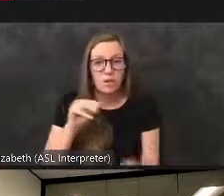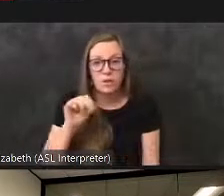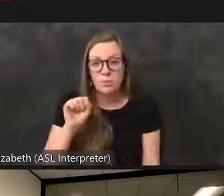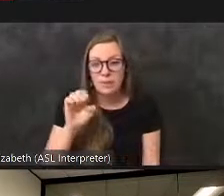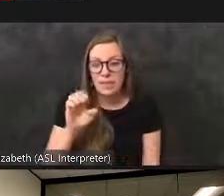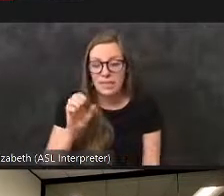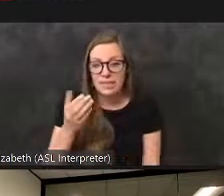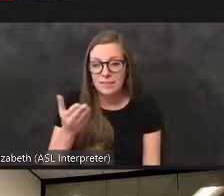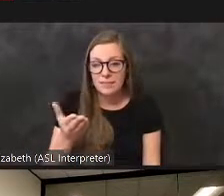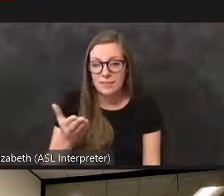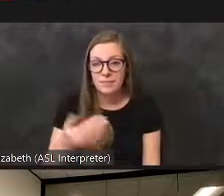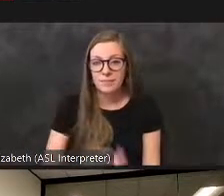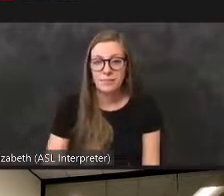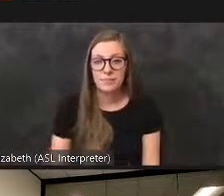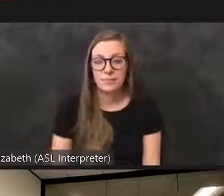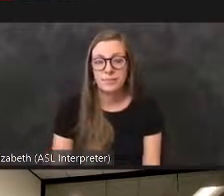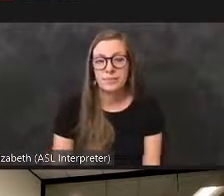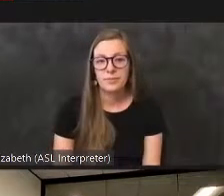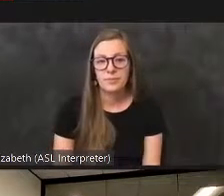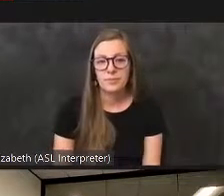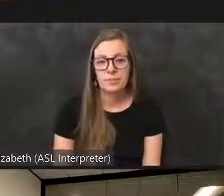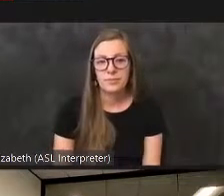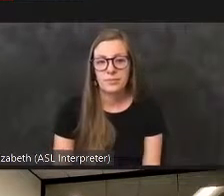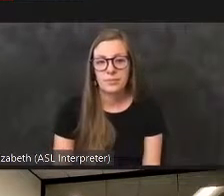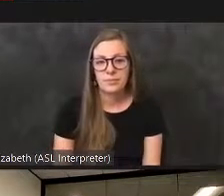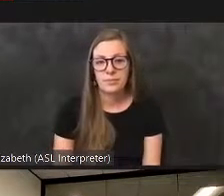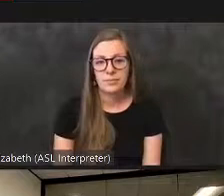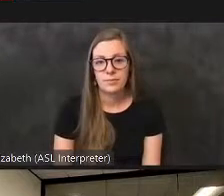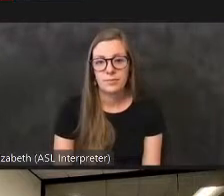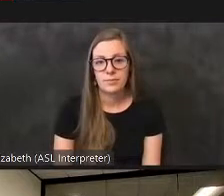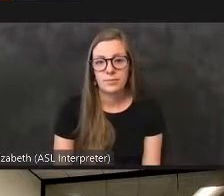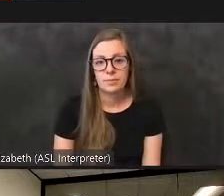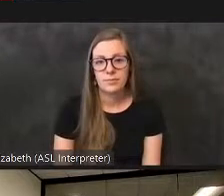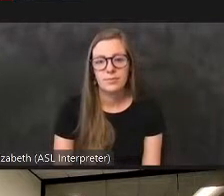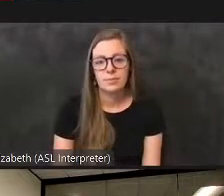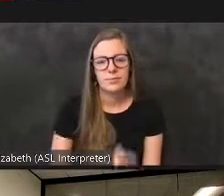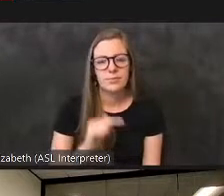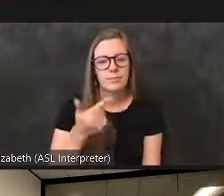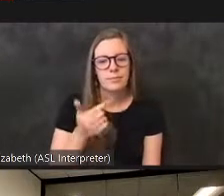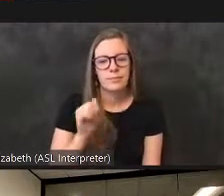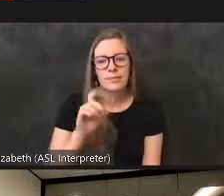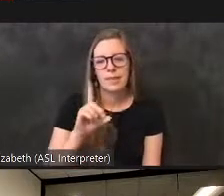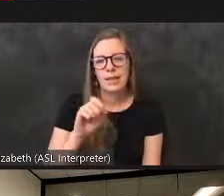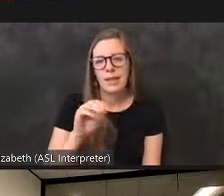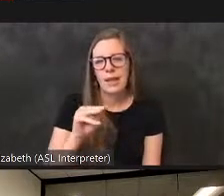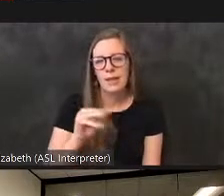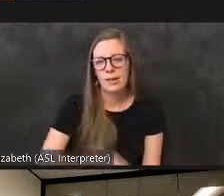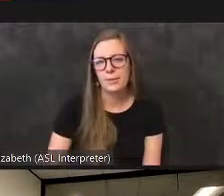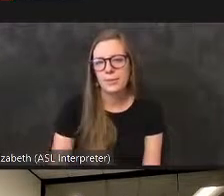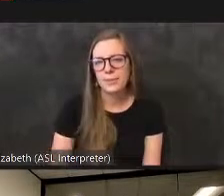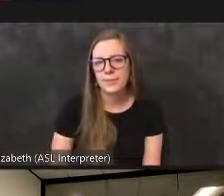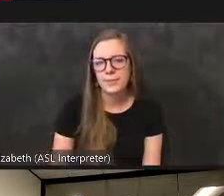Una línea de tiempo que se podrá ver. Déjenme pasar, Dharam. Y de hecho.